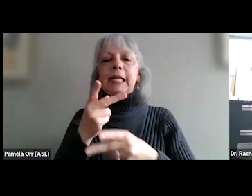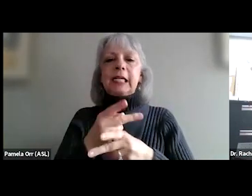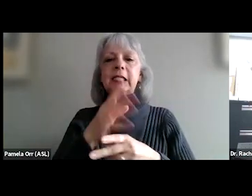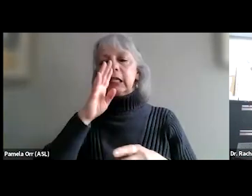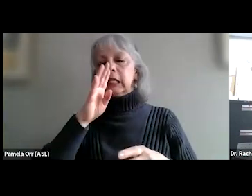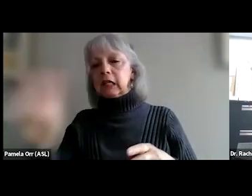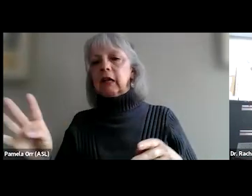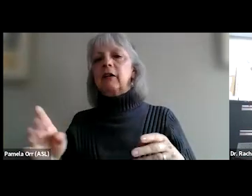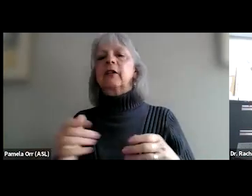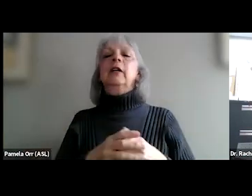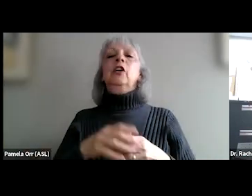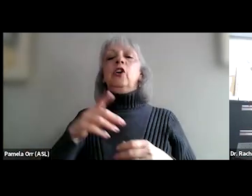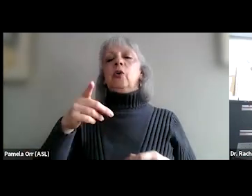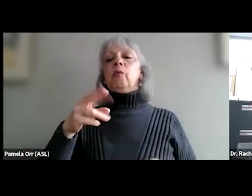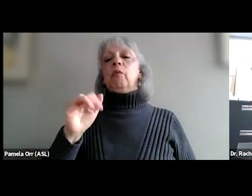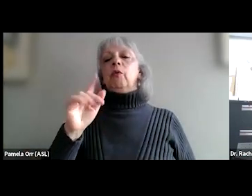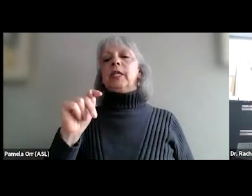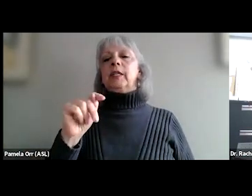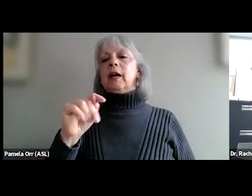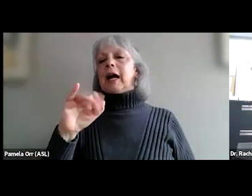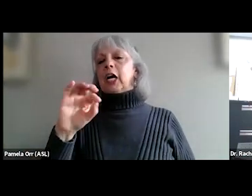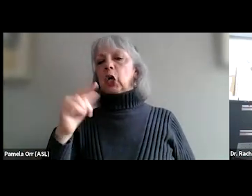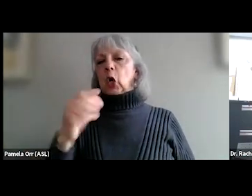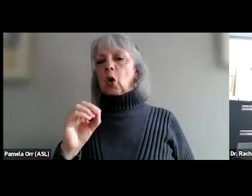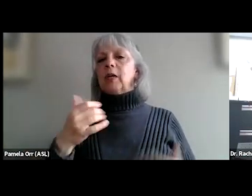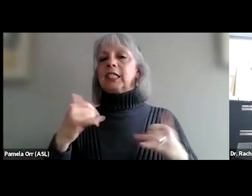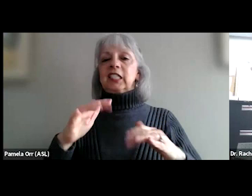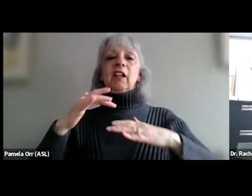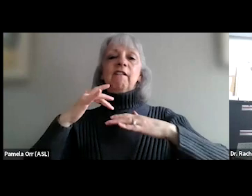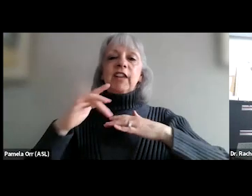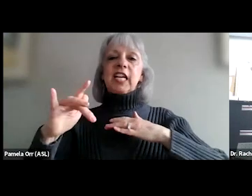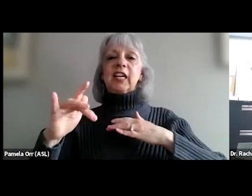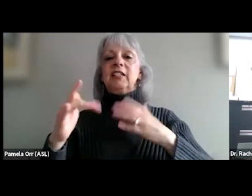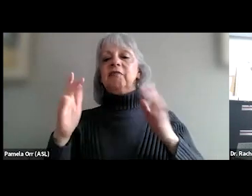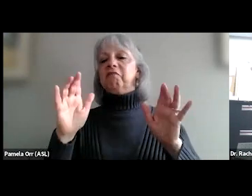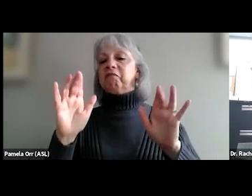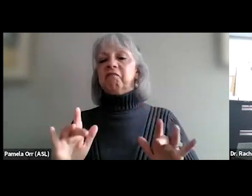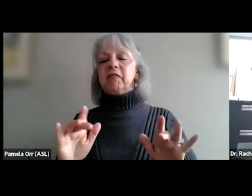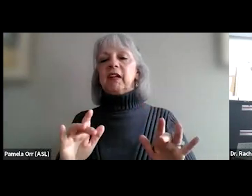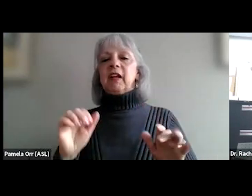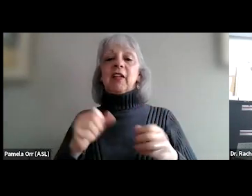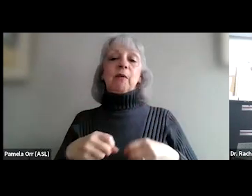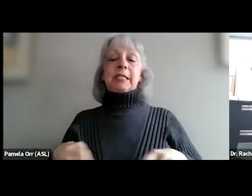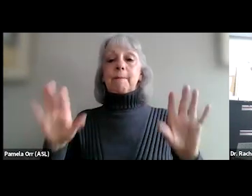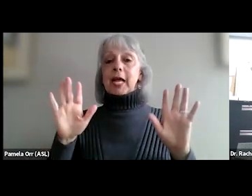Pruitt-Igoe permanece vacío y en ruinas y representa el abandono